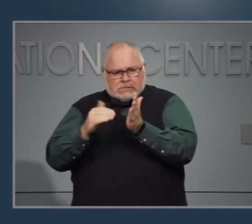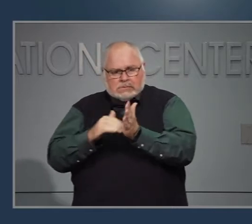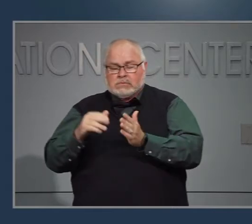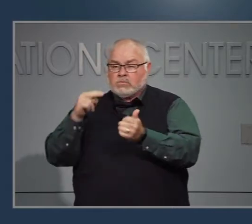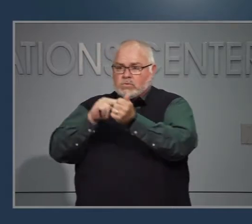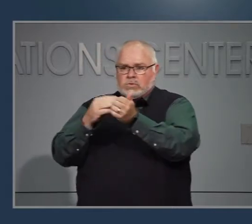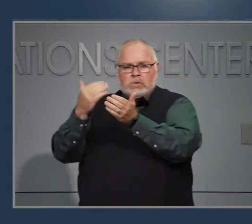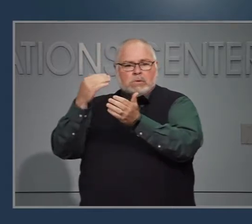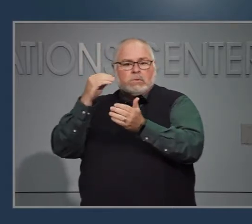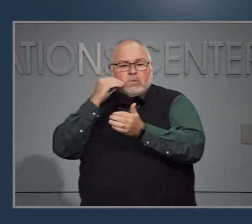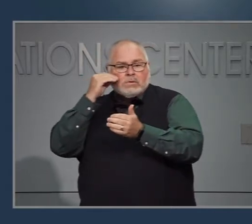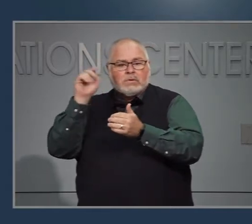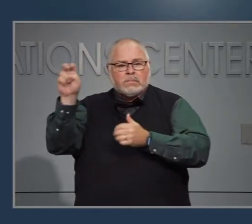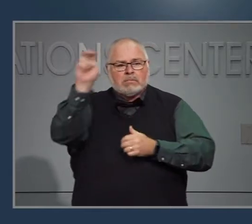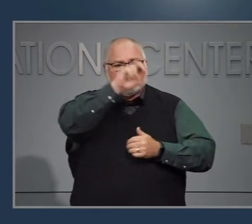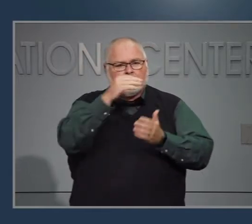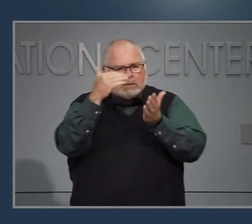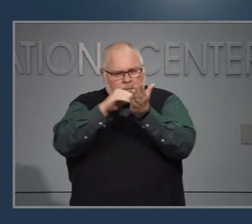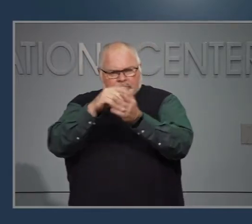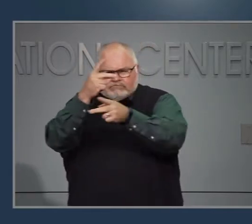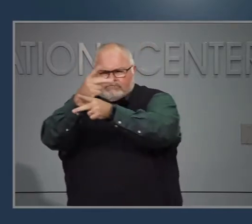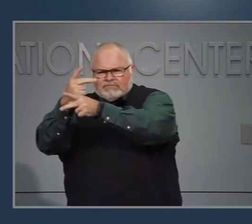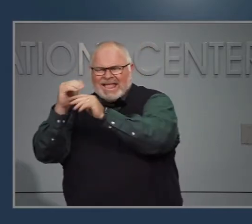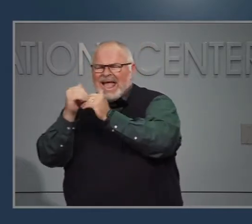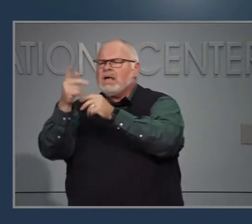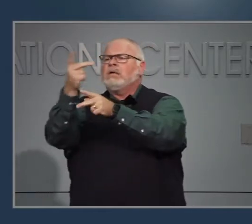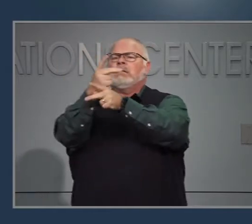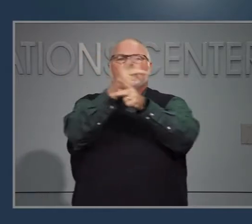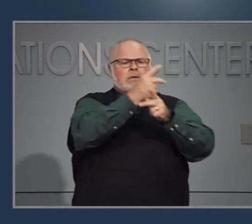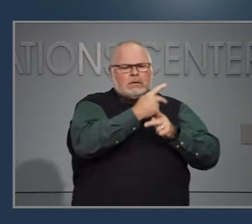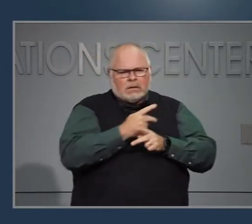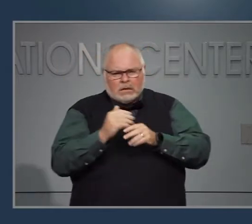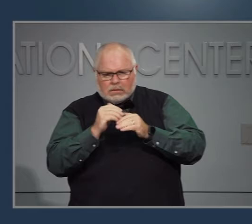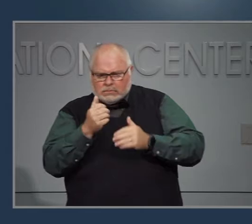para proteger a los residentes y personal durante covid diecinueve.